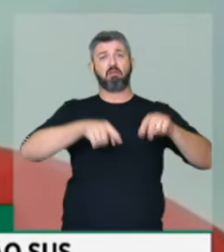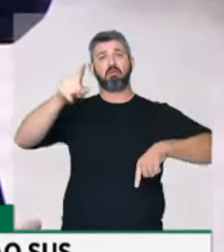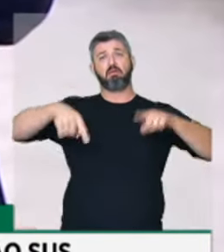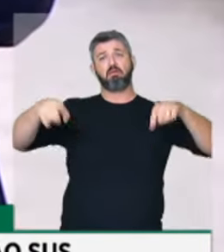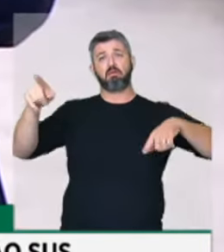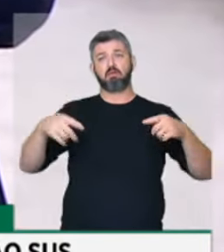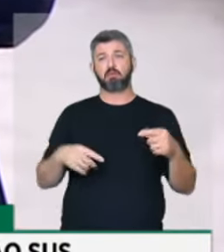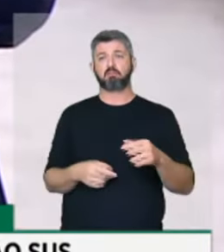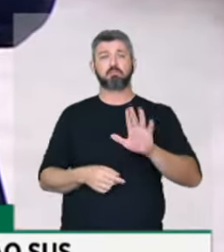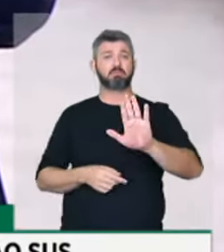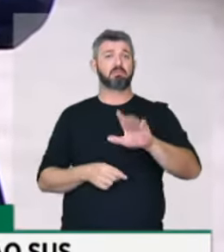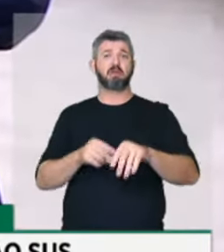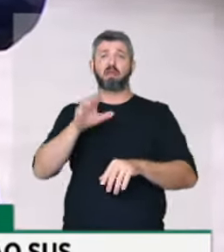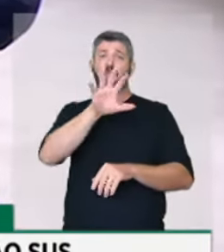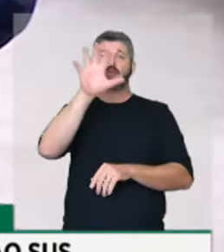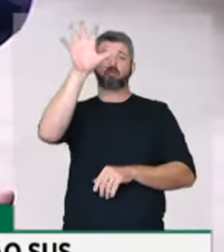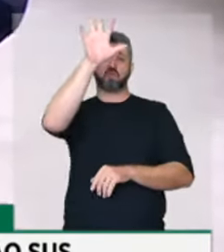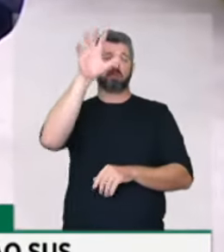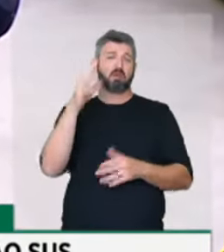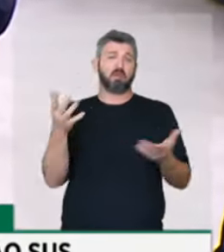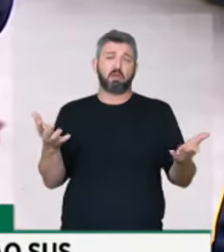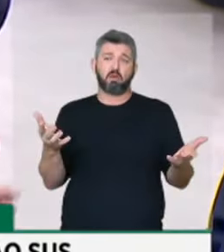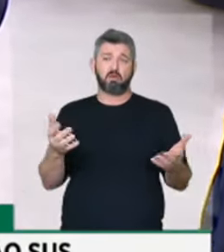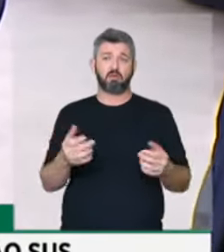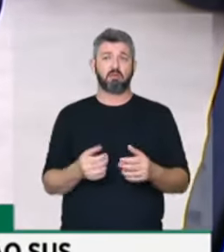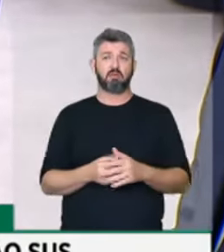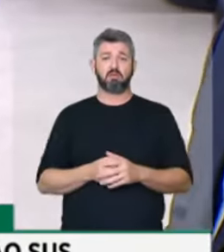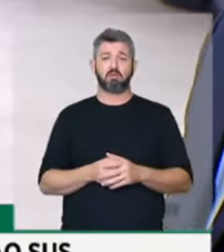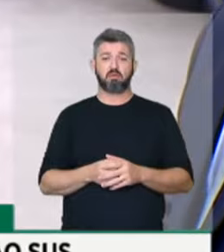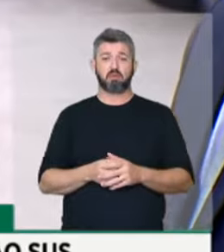TEM VÁRIAS TABELAS. -- [DEPUTADO]: NO MEU ESTADO É UM PREÇO, SÃO PAULO É OUTRO, RIO GRANDE DO